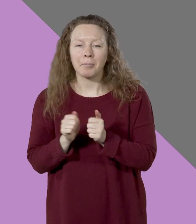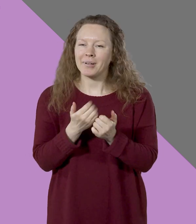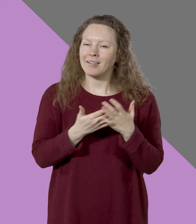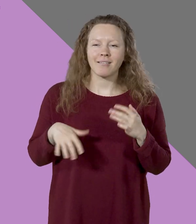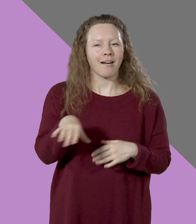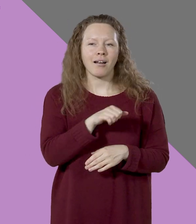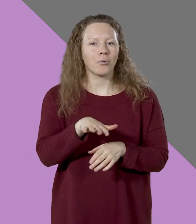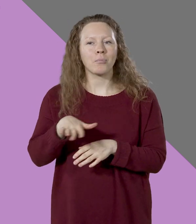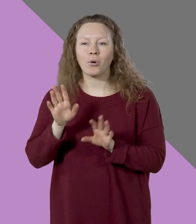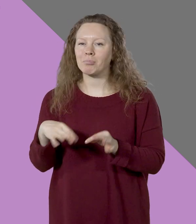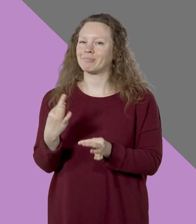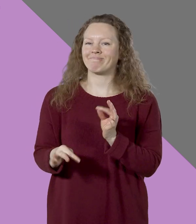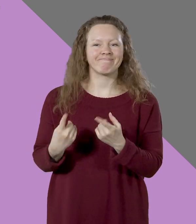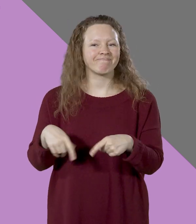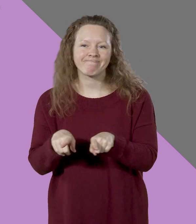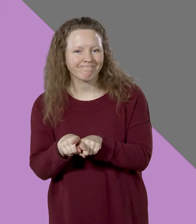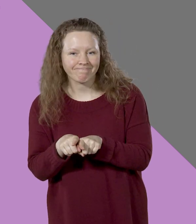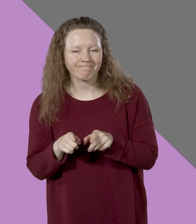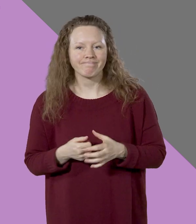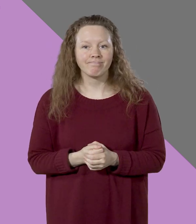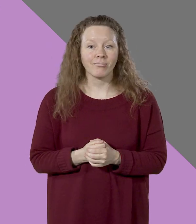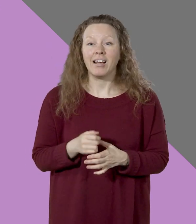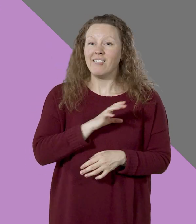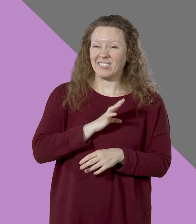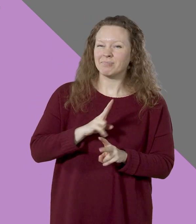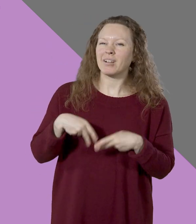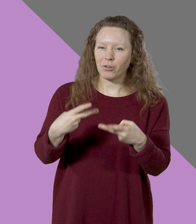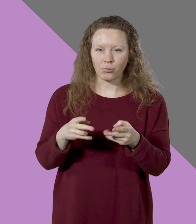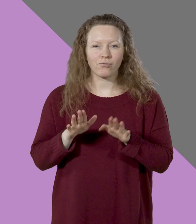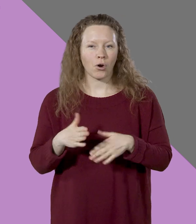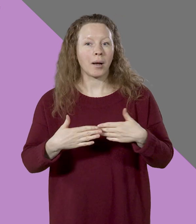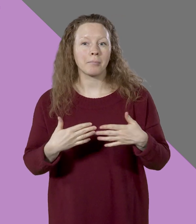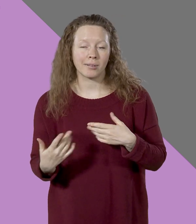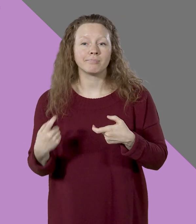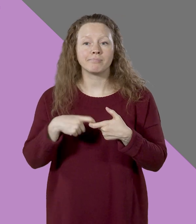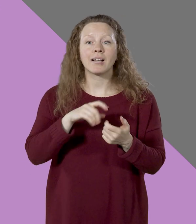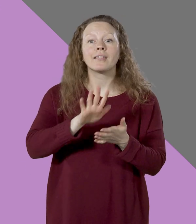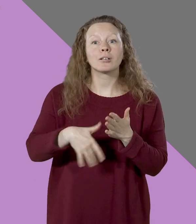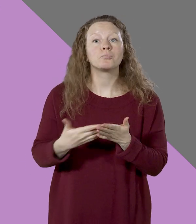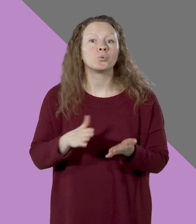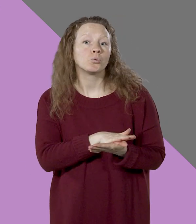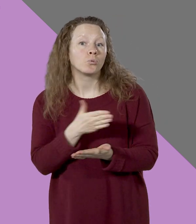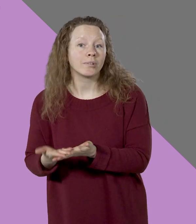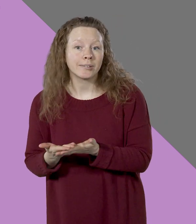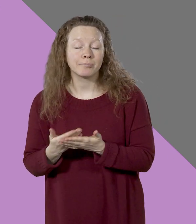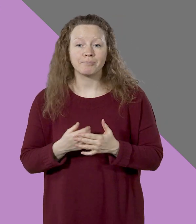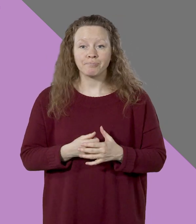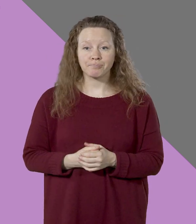men att de inte ännu heller tillmötesgås till alla delar. Det återstår ännu en del att göra till exempel när det gäller - tolkning till teckenspråk.